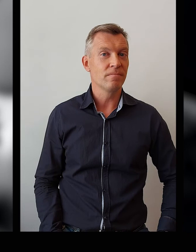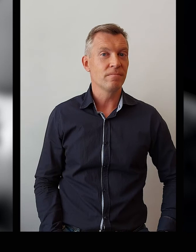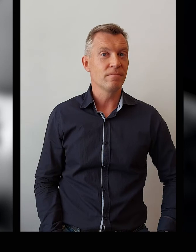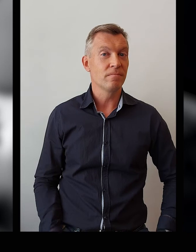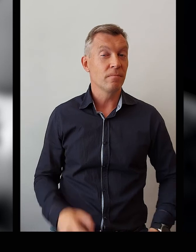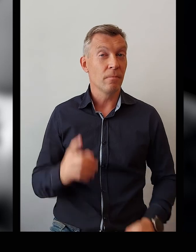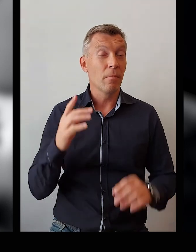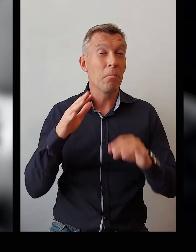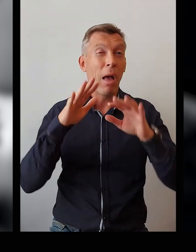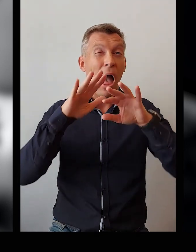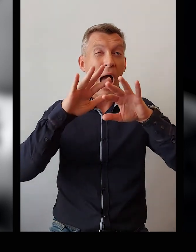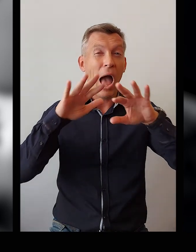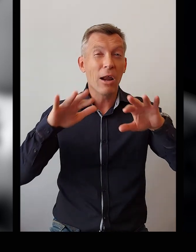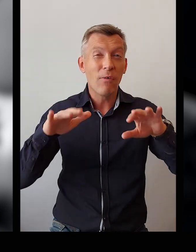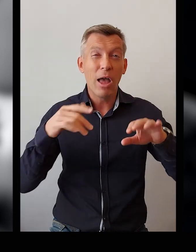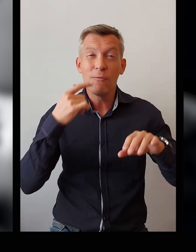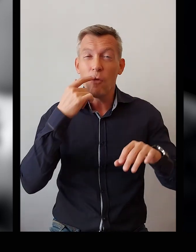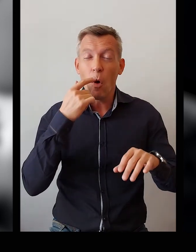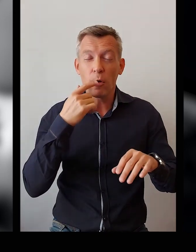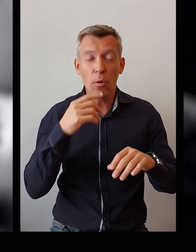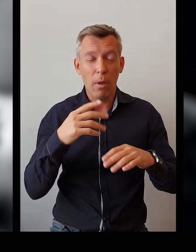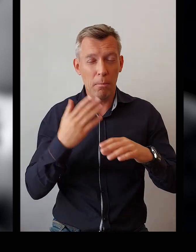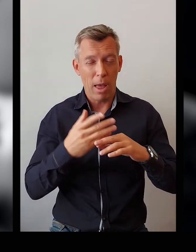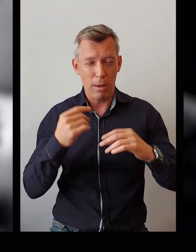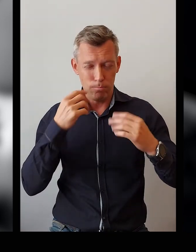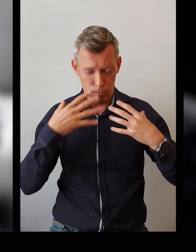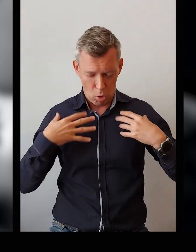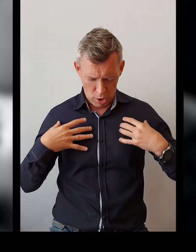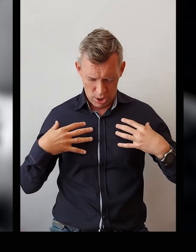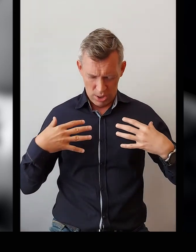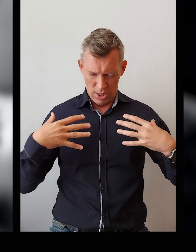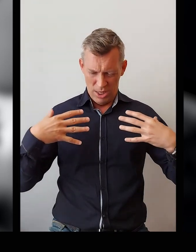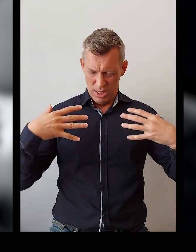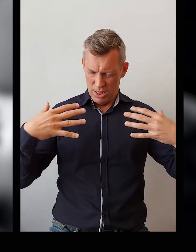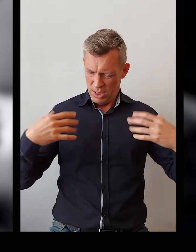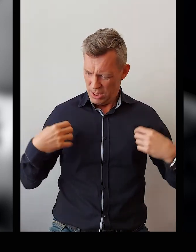Márvány fogzománc világol bőröm minden pólusából.